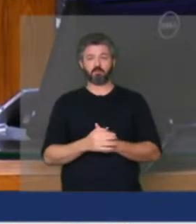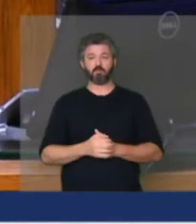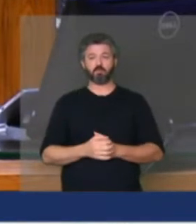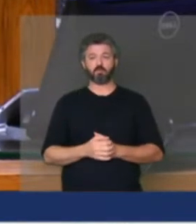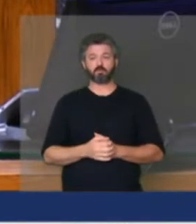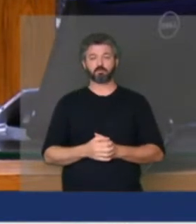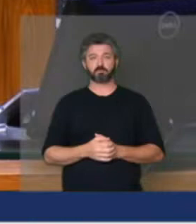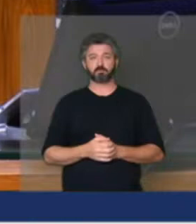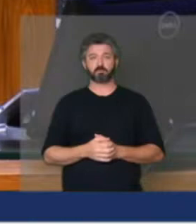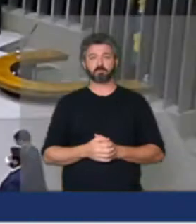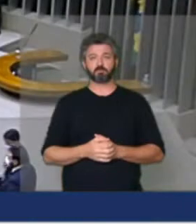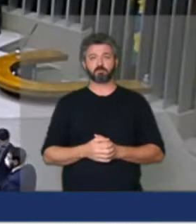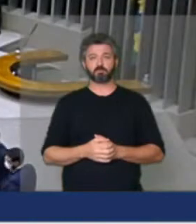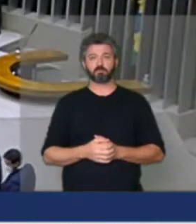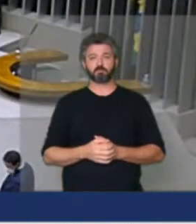OBRIGADO, PRESIDENTE, EU QUERO CUMPRIMENTAR A TODOS OS